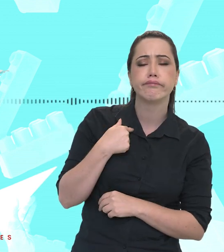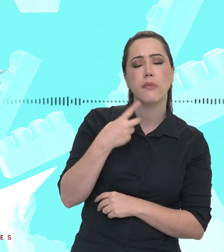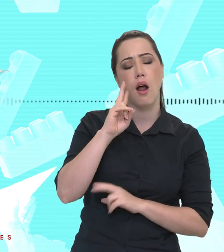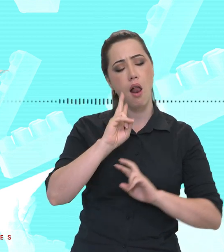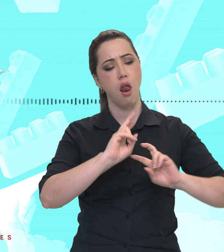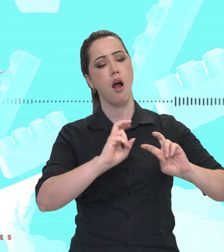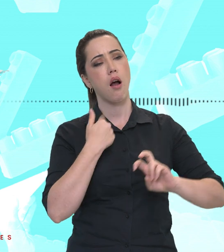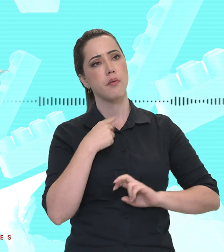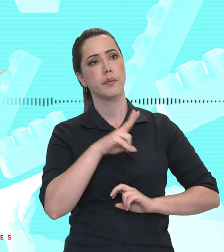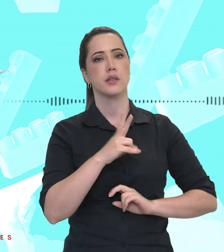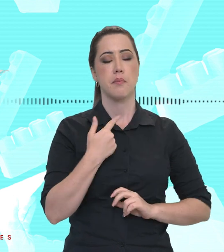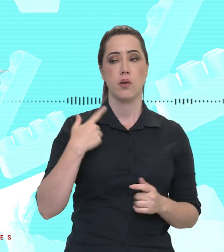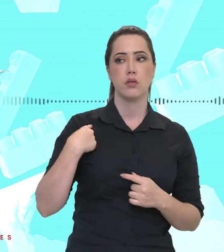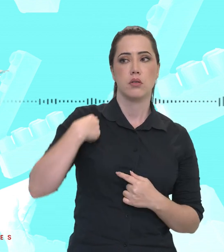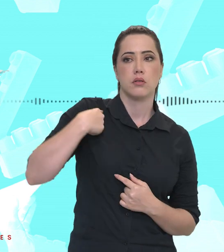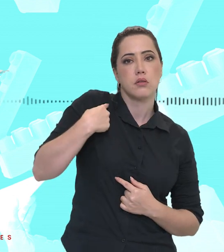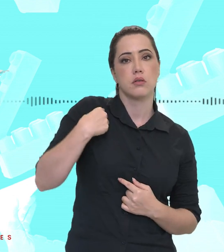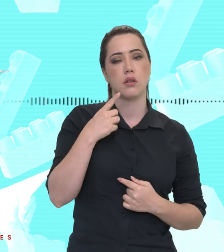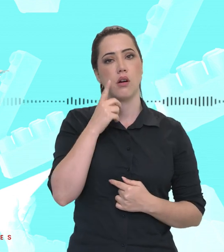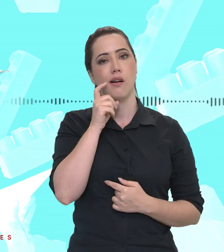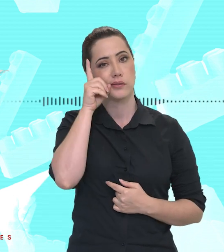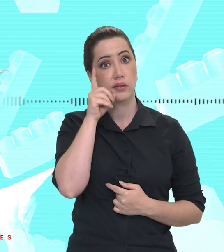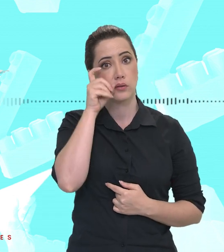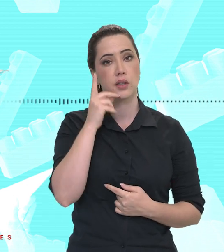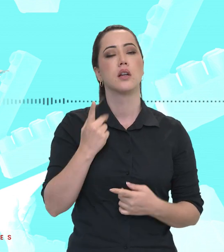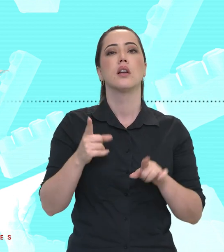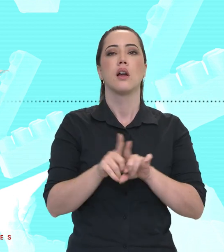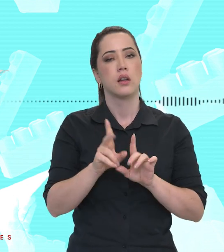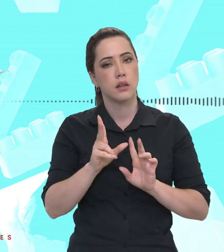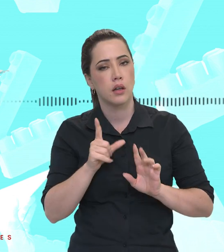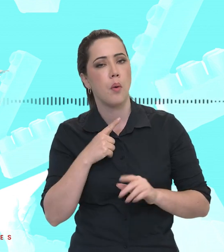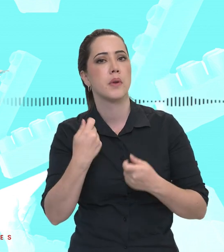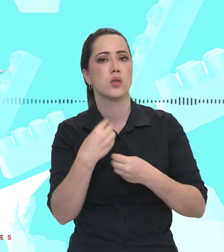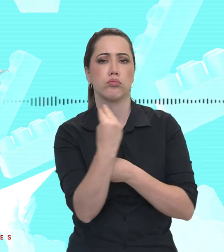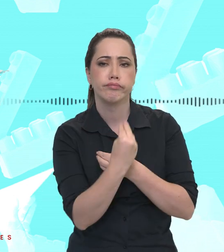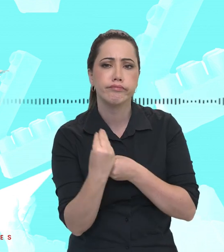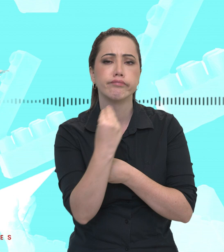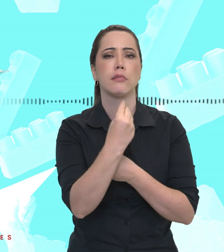em mim, alguns tiques que eu tinha. Ela fez todos os exames, fez muitas perguntas, muitas